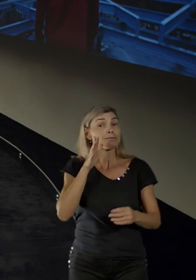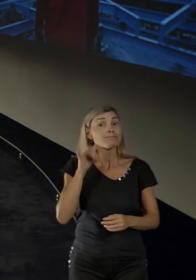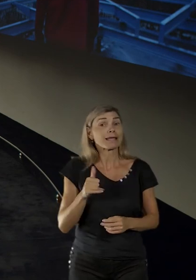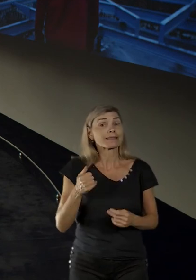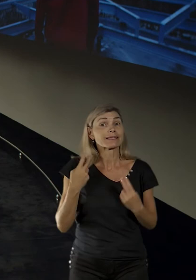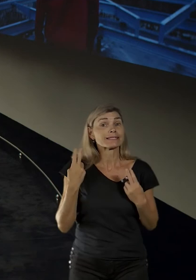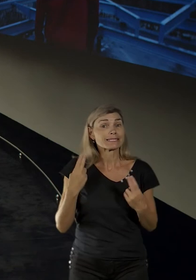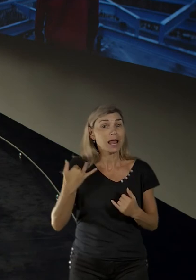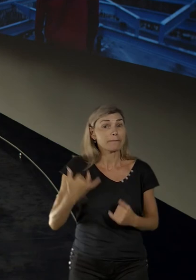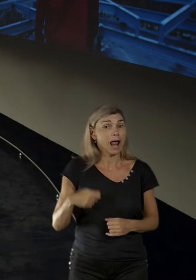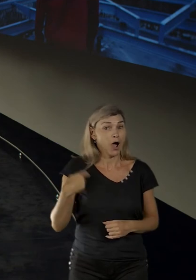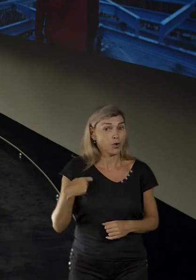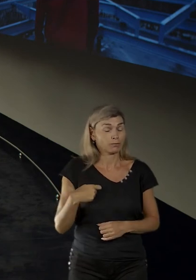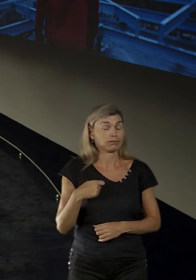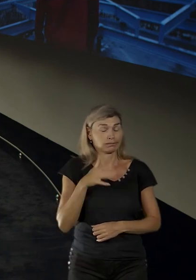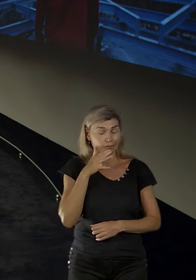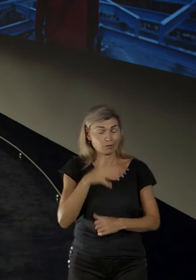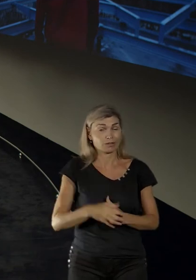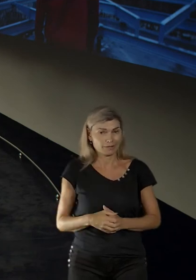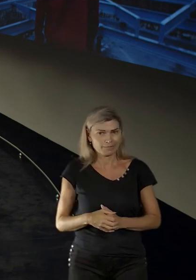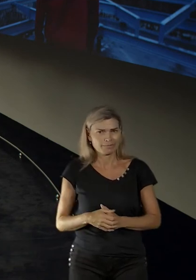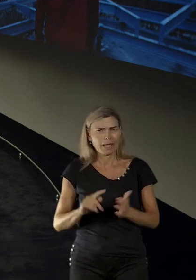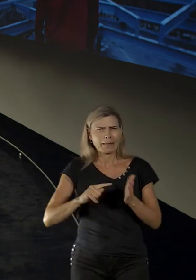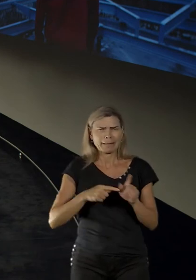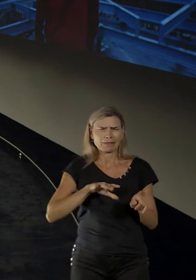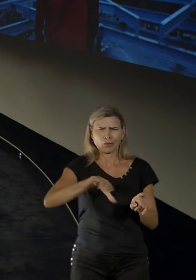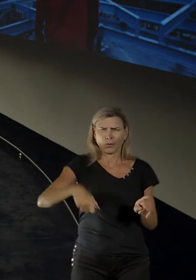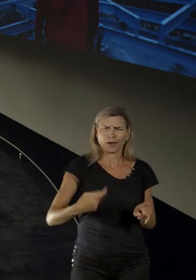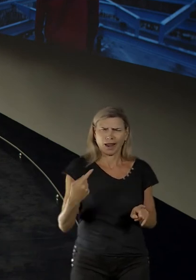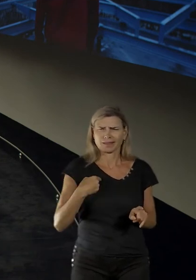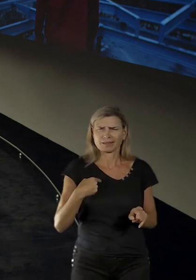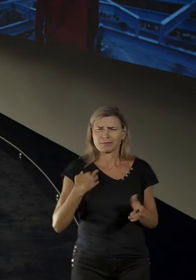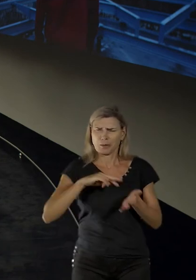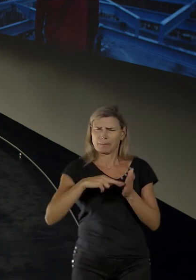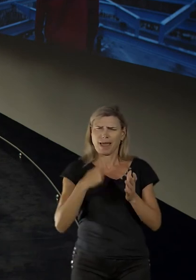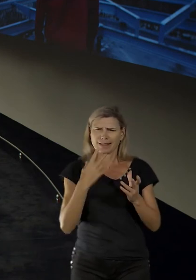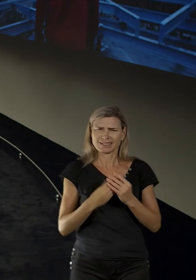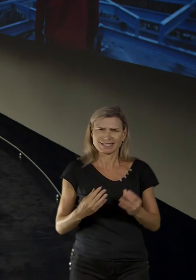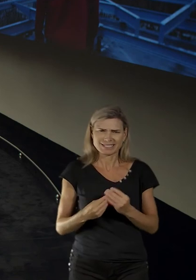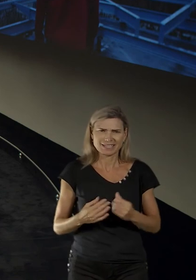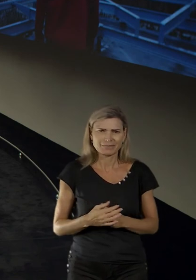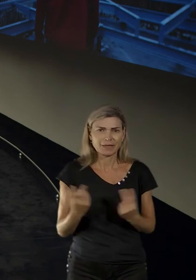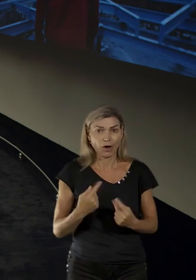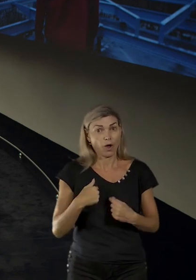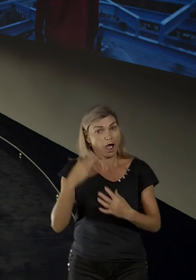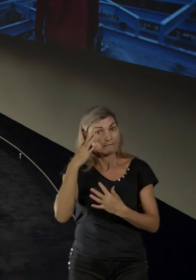Jo, ale Petr mi to na konci trochu vzal. Já jsem právě chtěl říct, aby to nevypadalo, že jsem nějaký zastánce